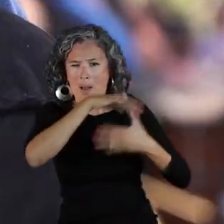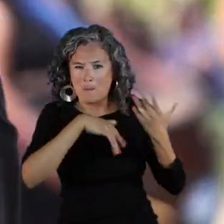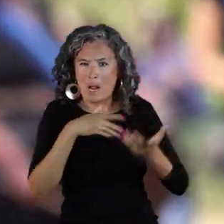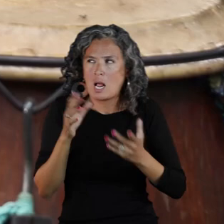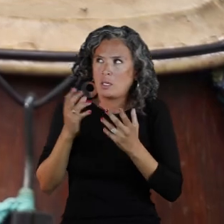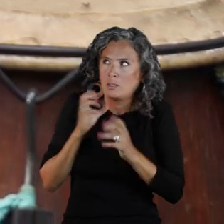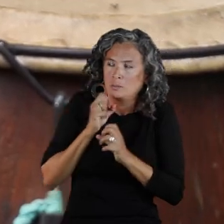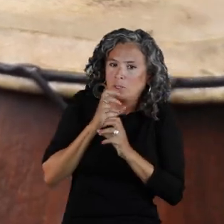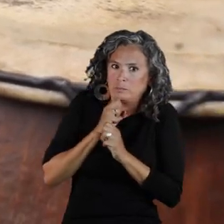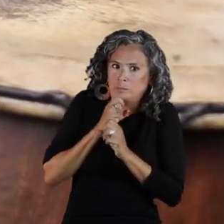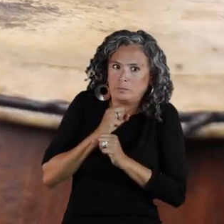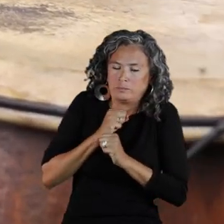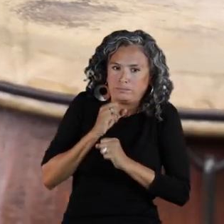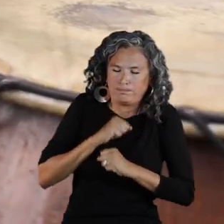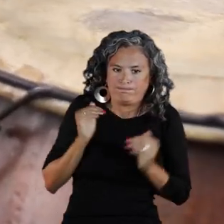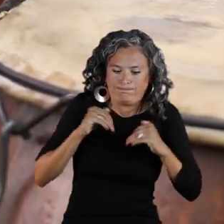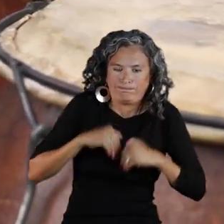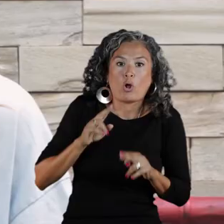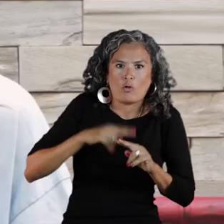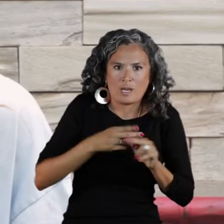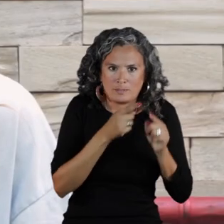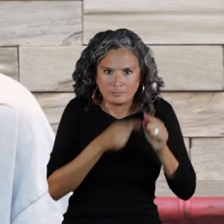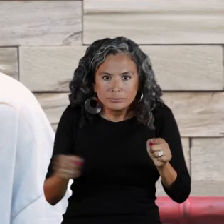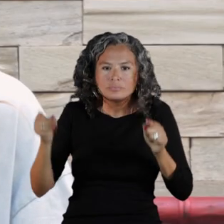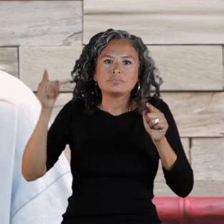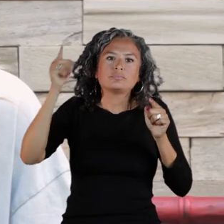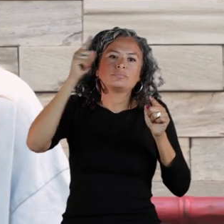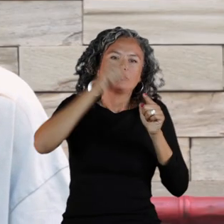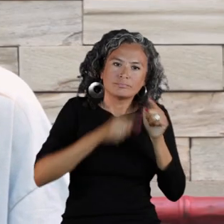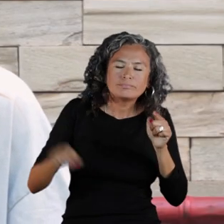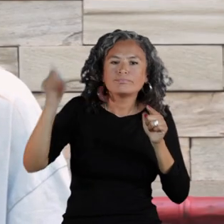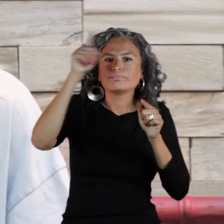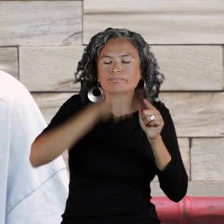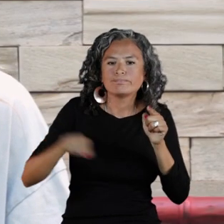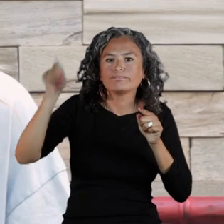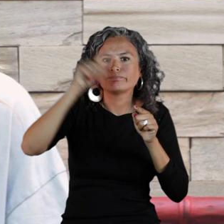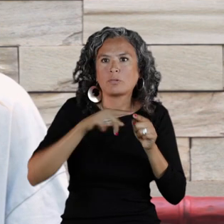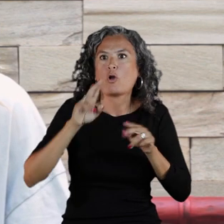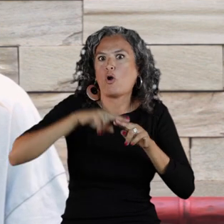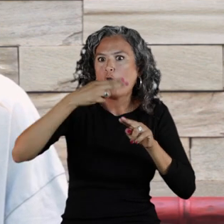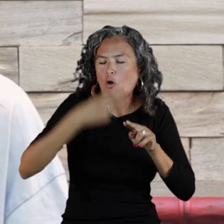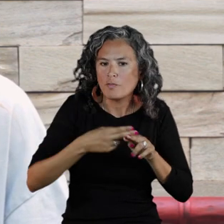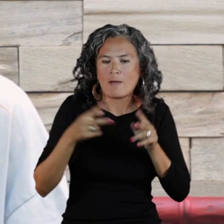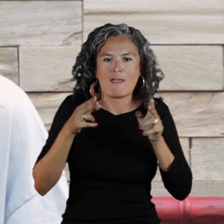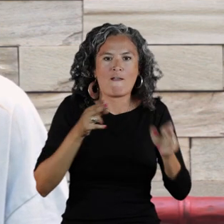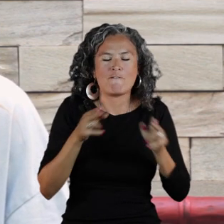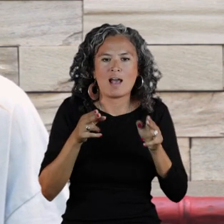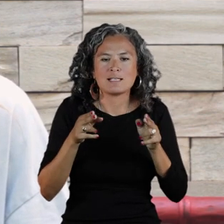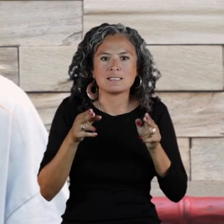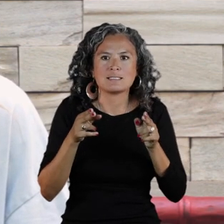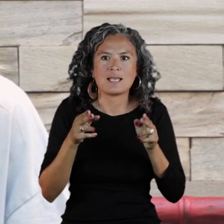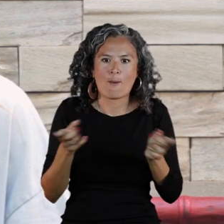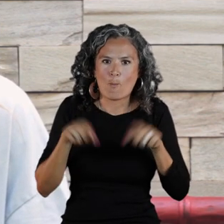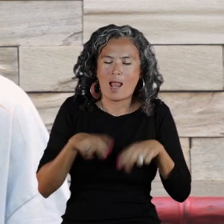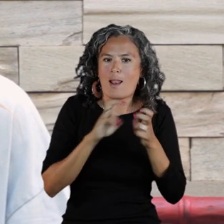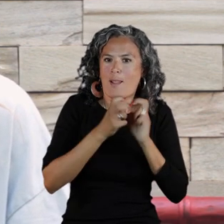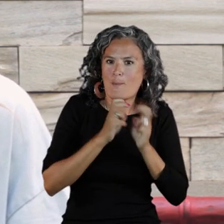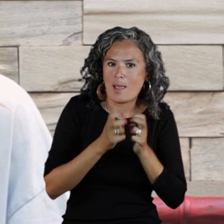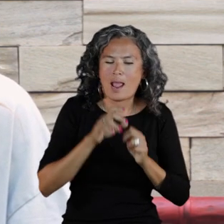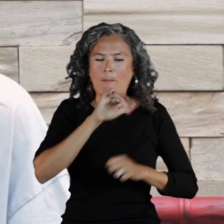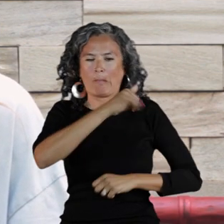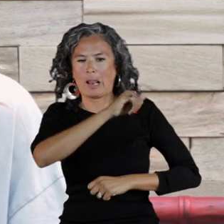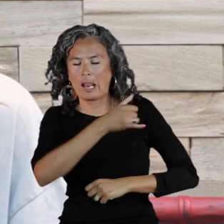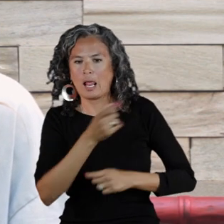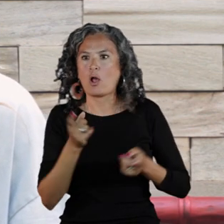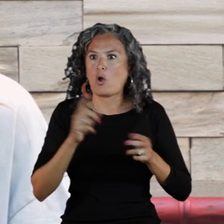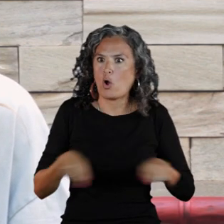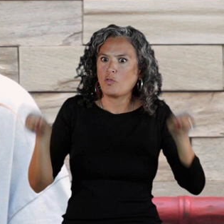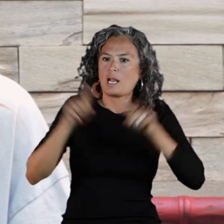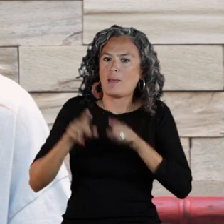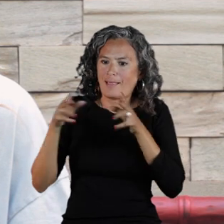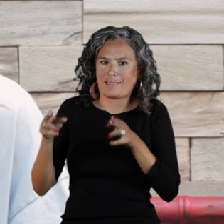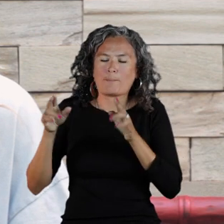los controles, y vuelve otra vez la explosión, la fase de reconciliación, la manipulación y